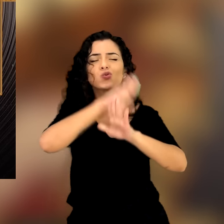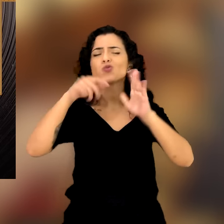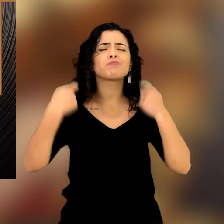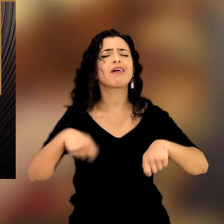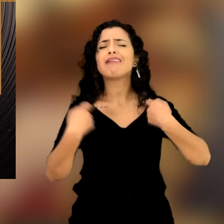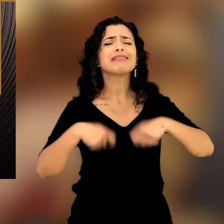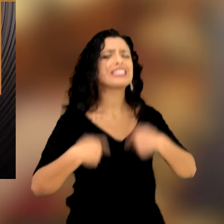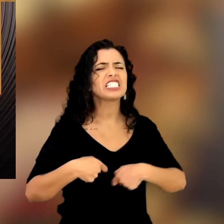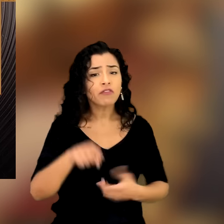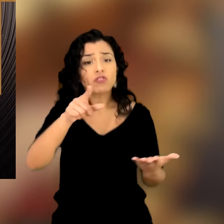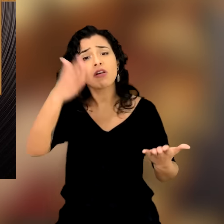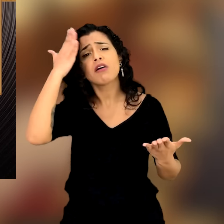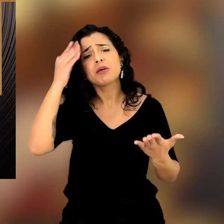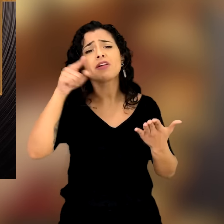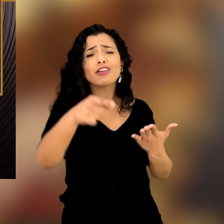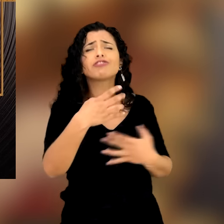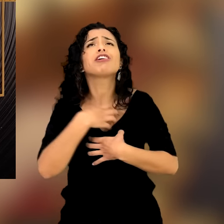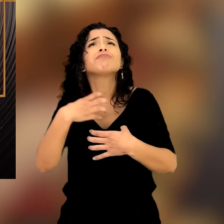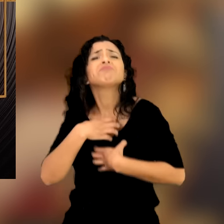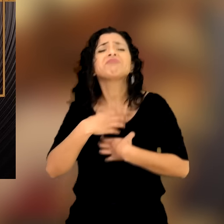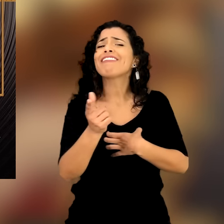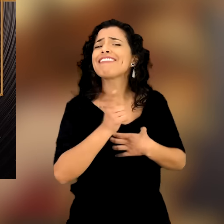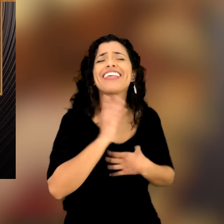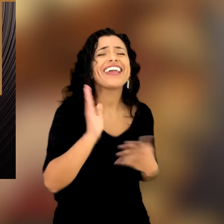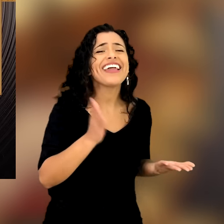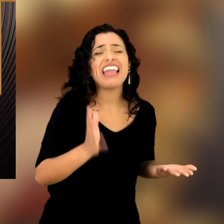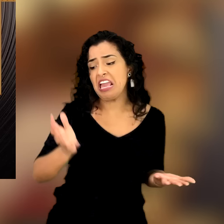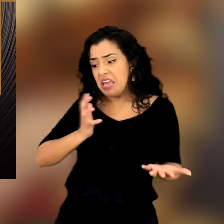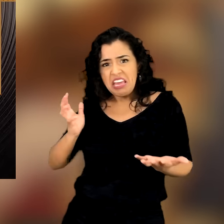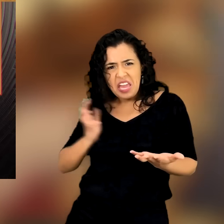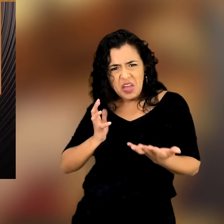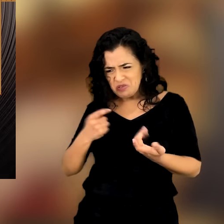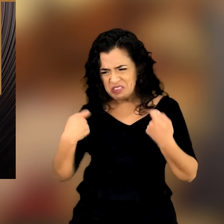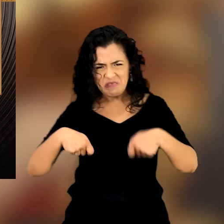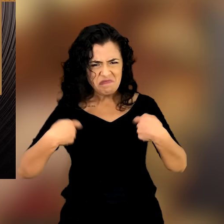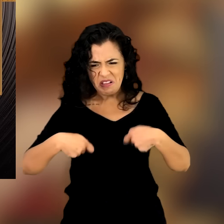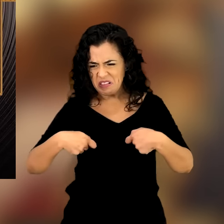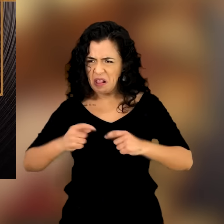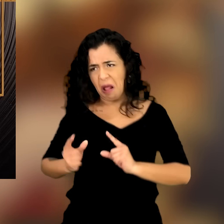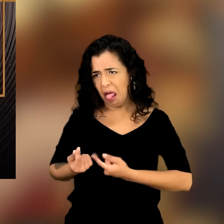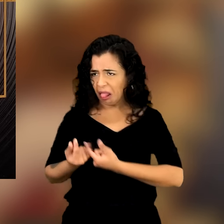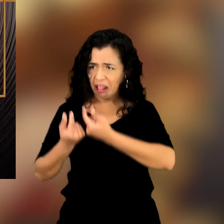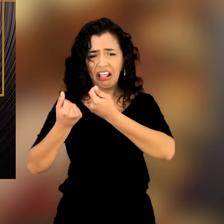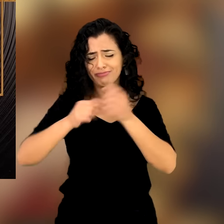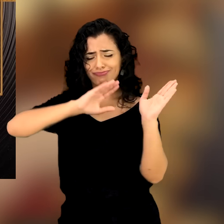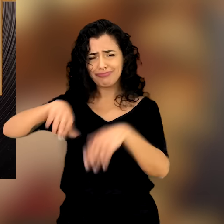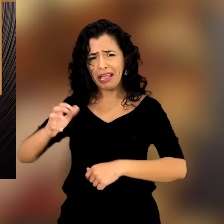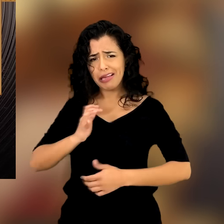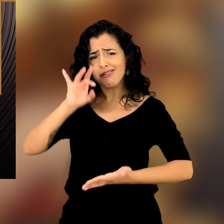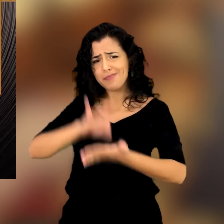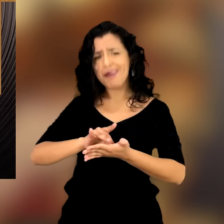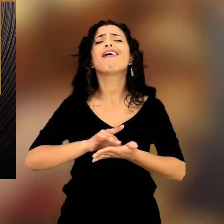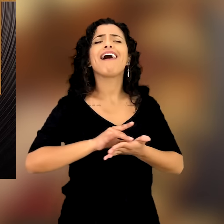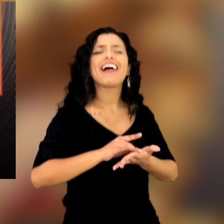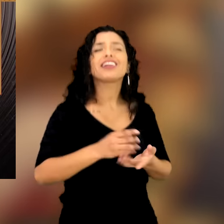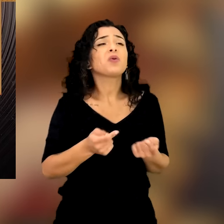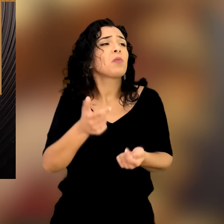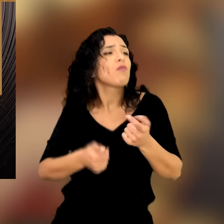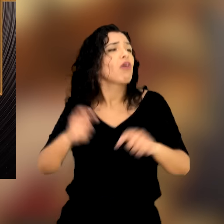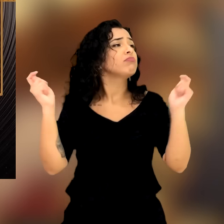Sabendo que você já tem o suficiente Rico não é quem tem e sim quem não precisa